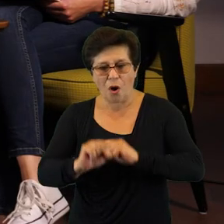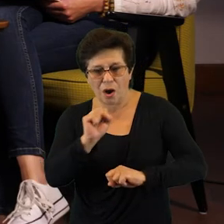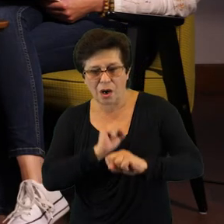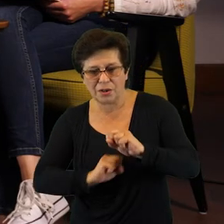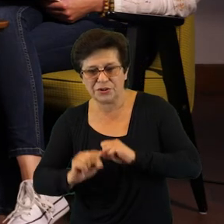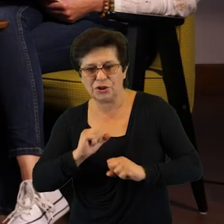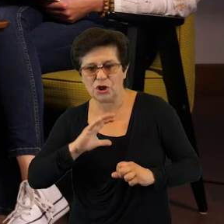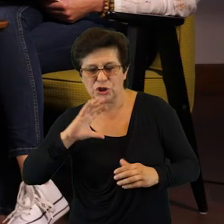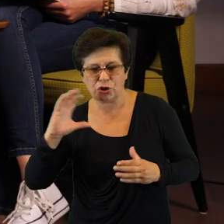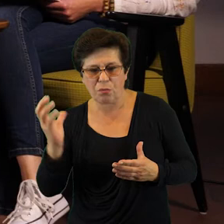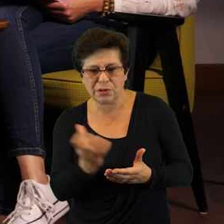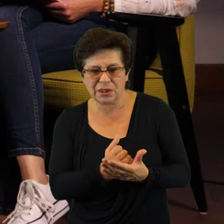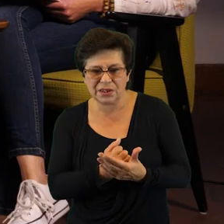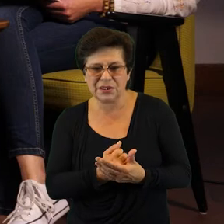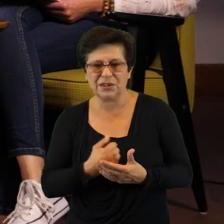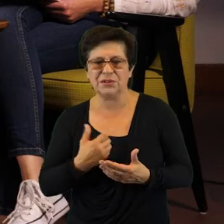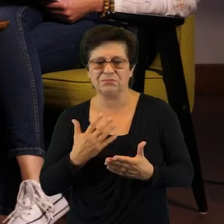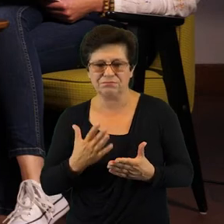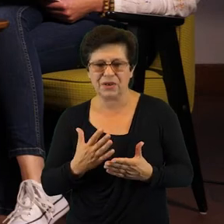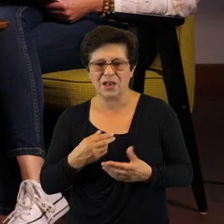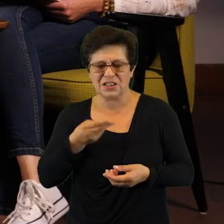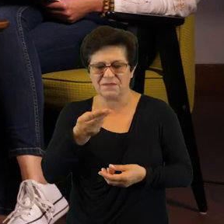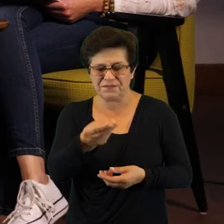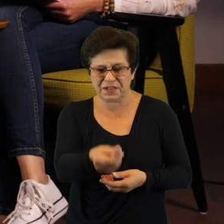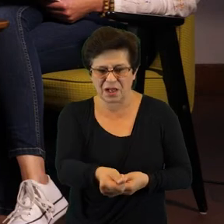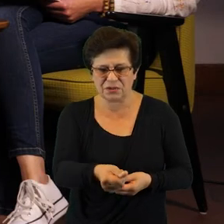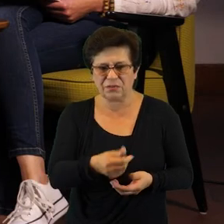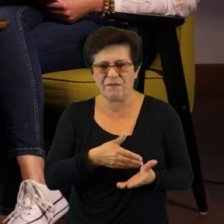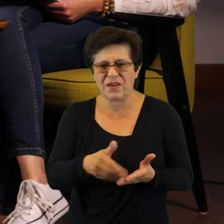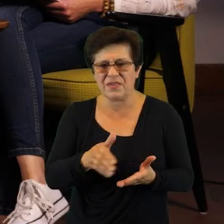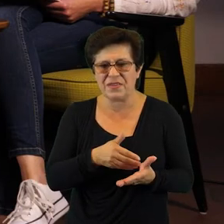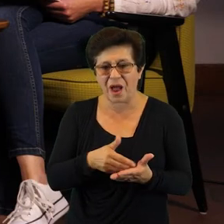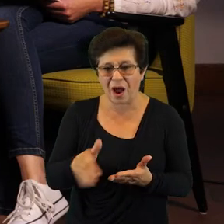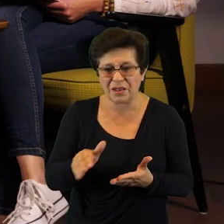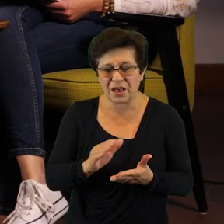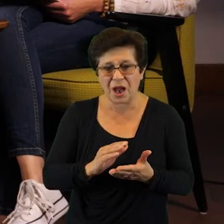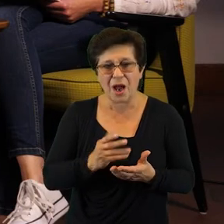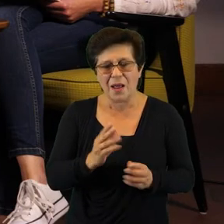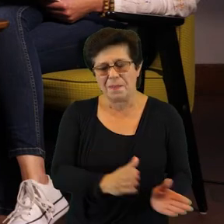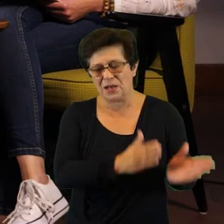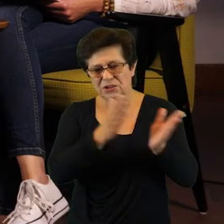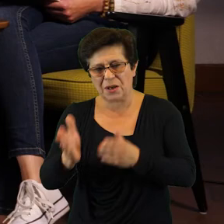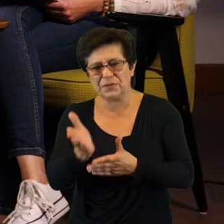zdecydowali się sfinansować wydanie "Czyśćca". A "Piekło"? Co zrobiły z "Piekłem"?